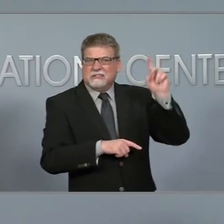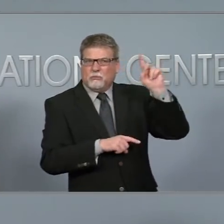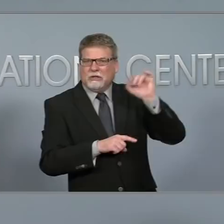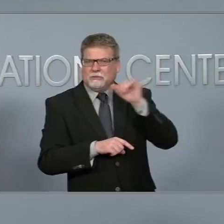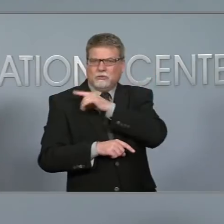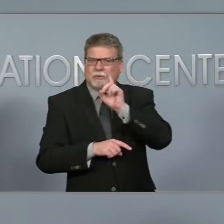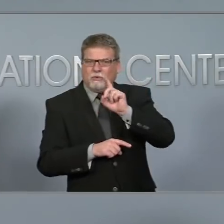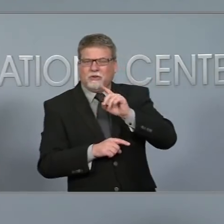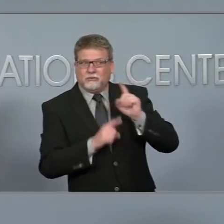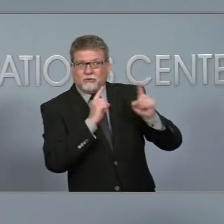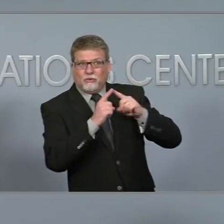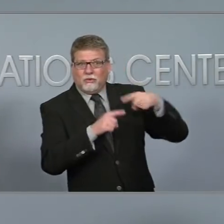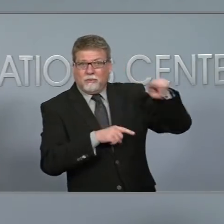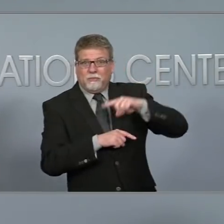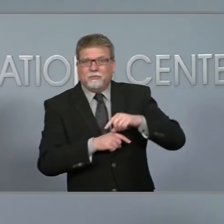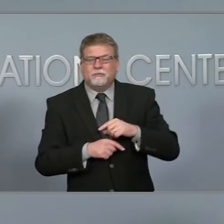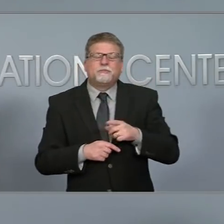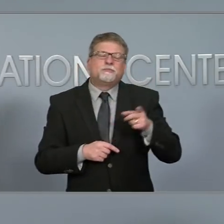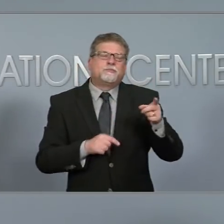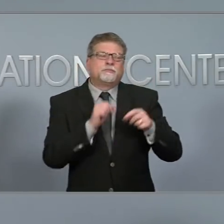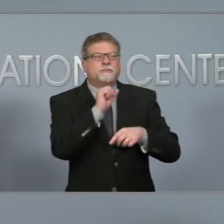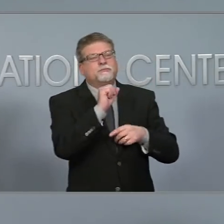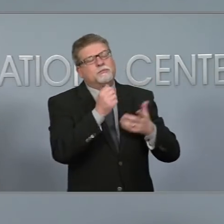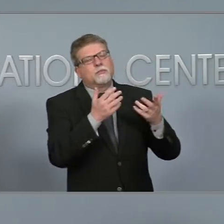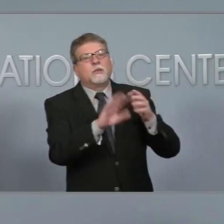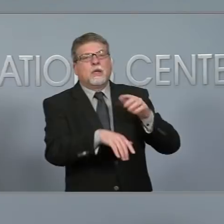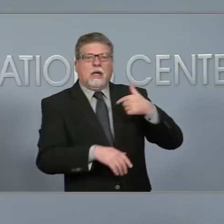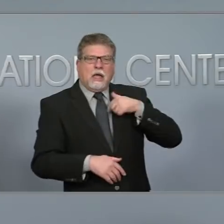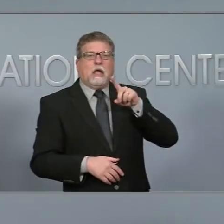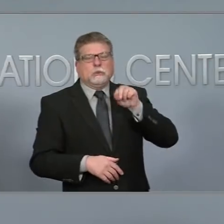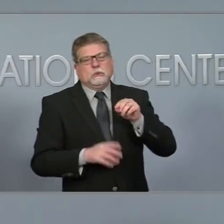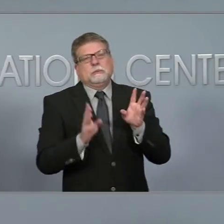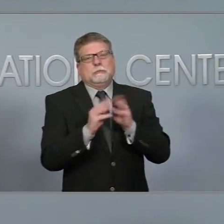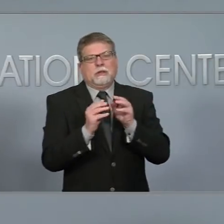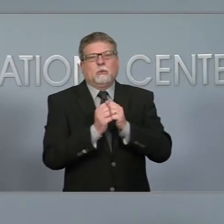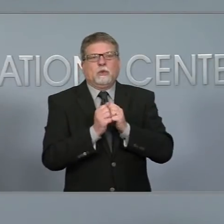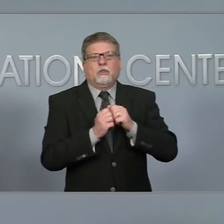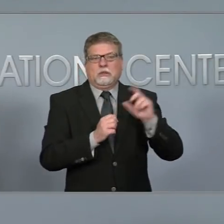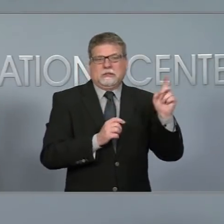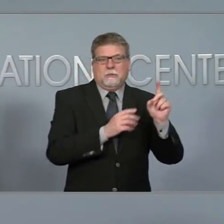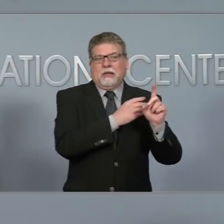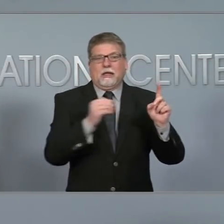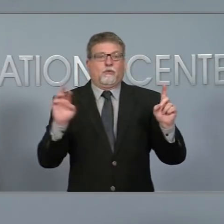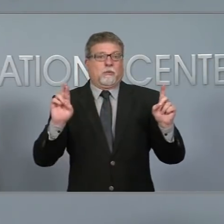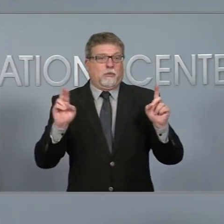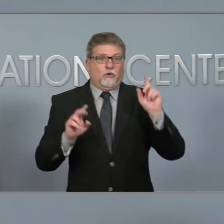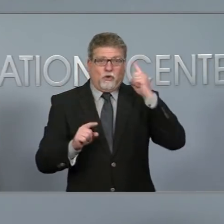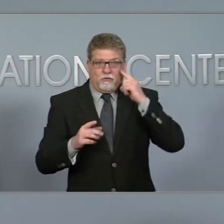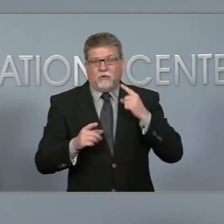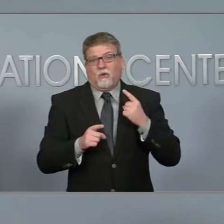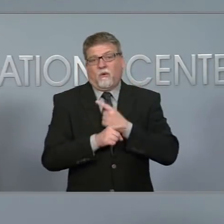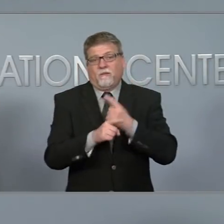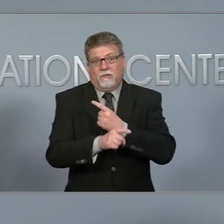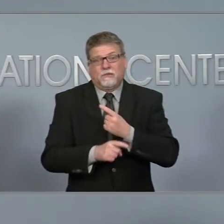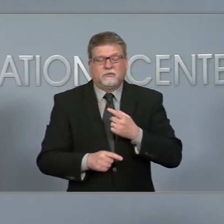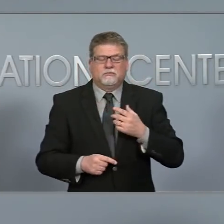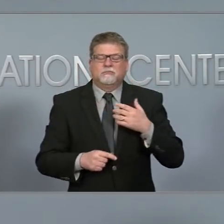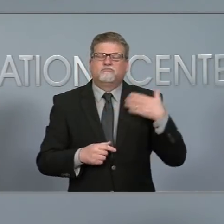nueva York de otros lugares del gobernador manteca en Eric en en Prince, en Illinois. Si